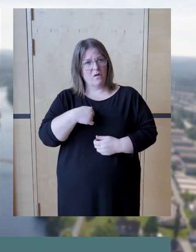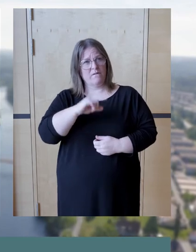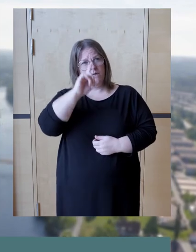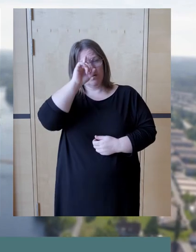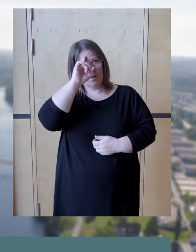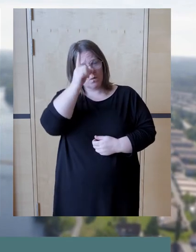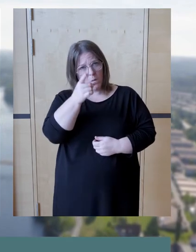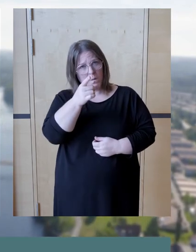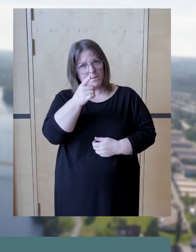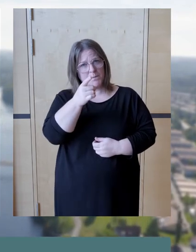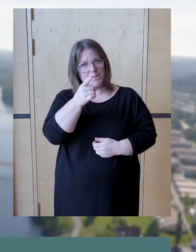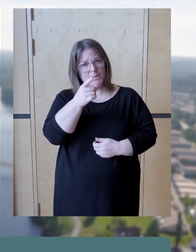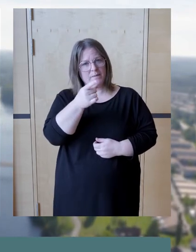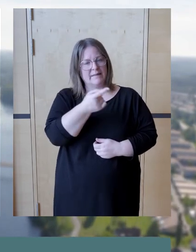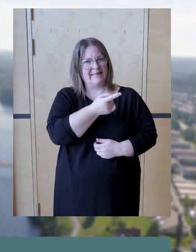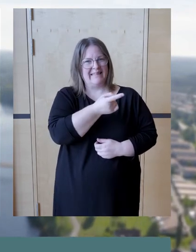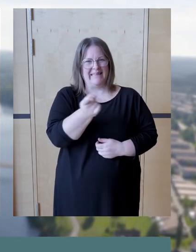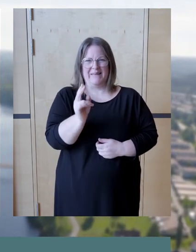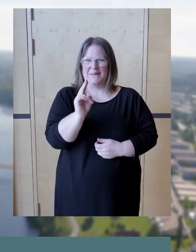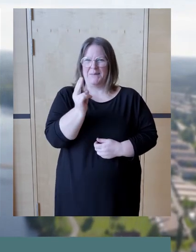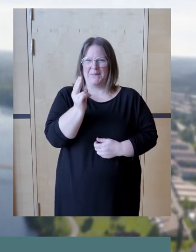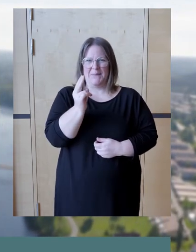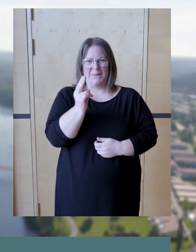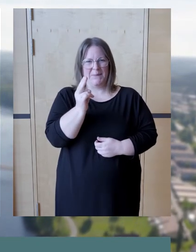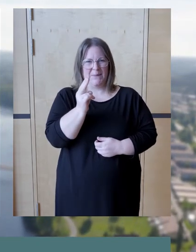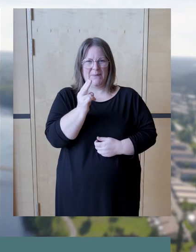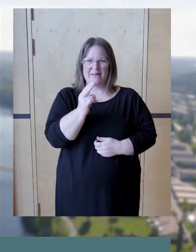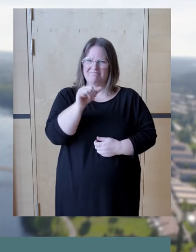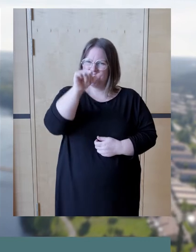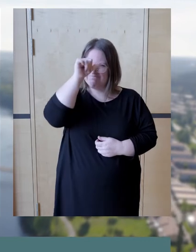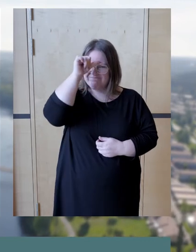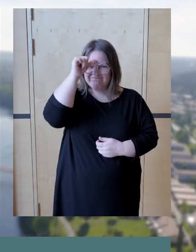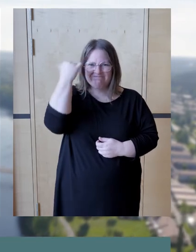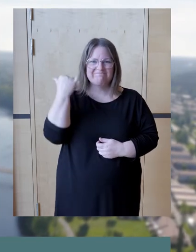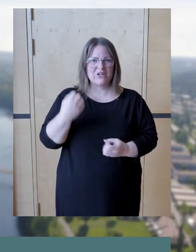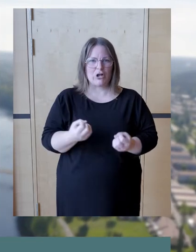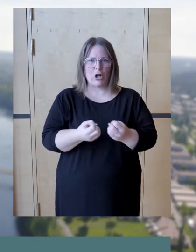Jobbet nu att reda ut den situation vi har försökt Men